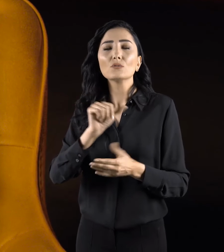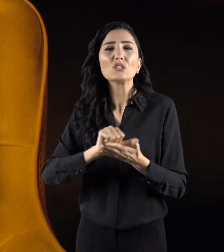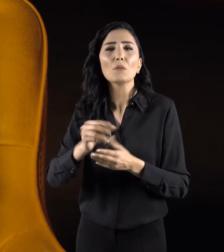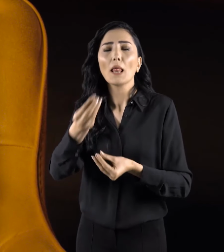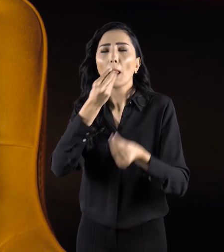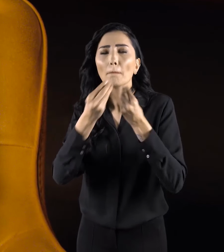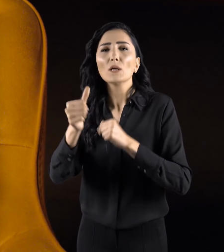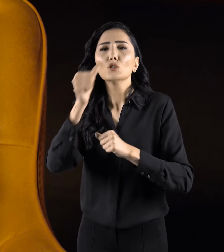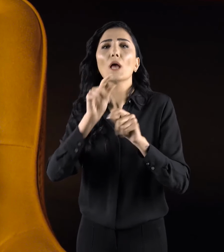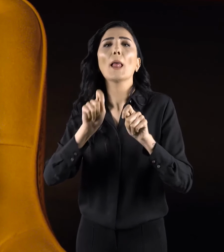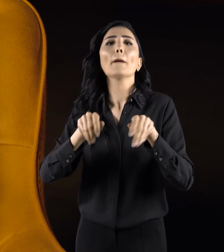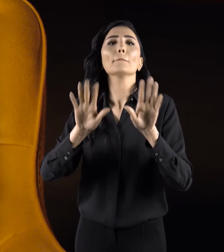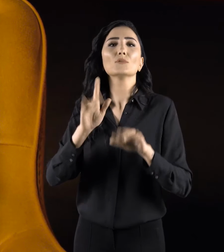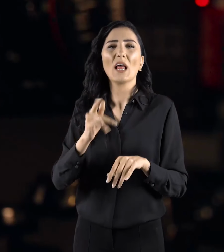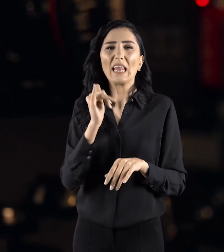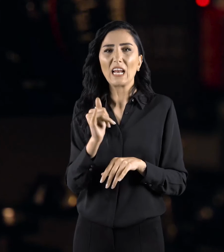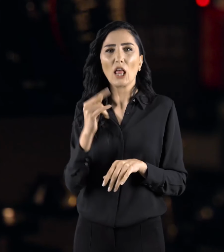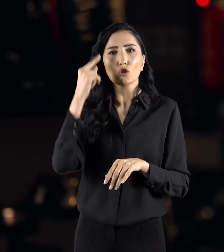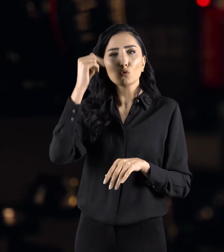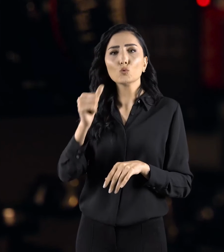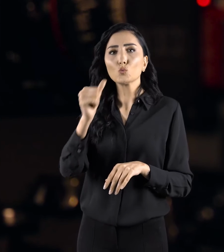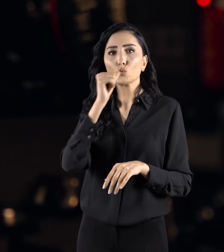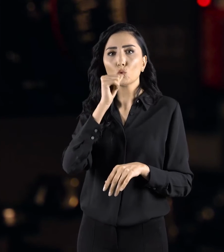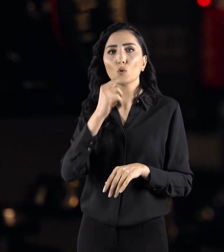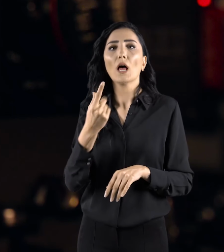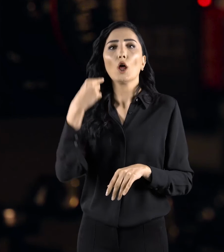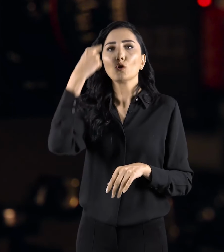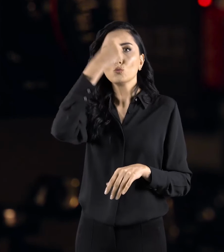tüketmeyeceğiz. Ayrıca kirlendiğini düşündüğümüz suları yüz